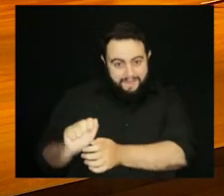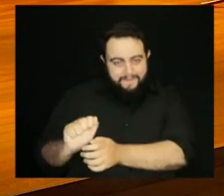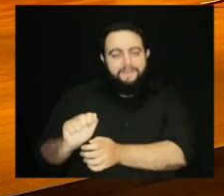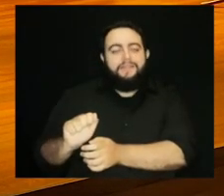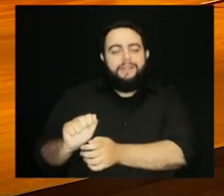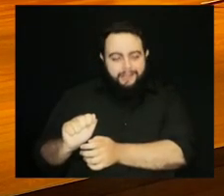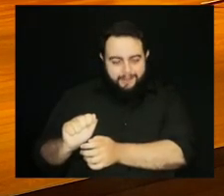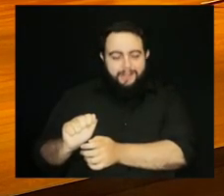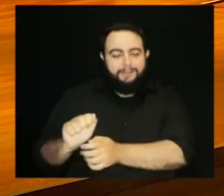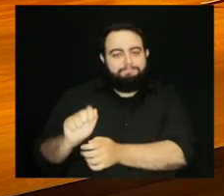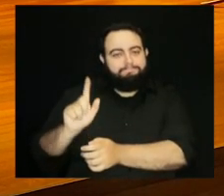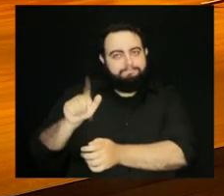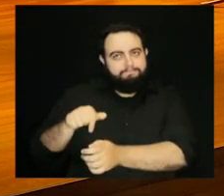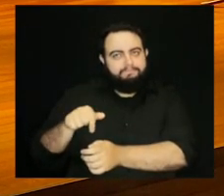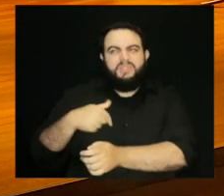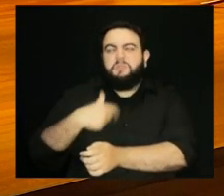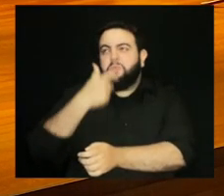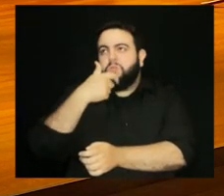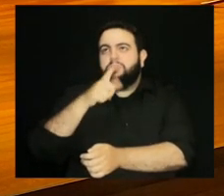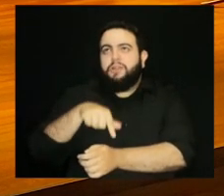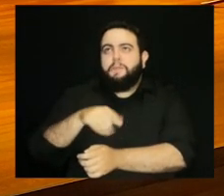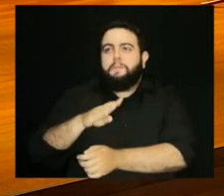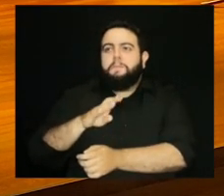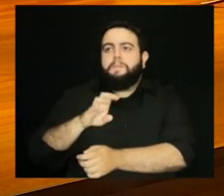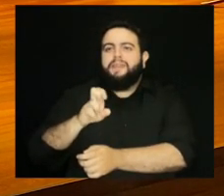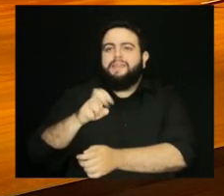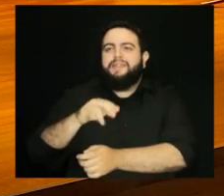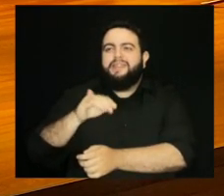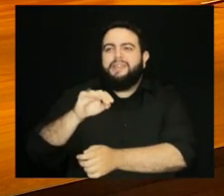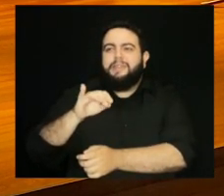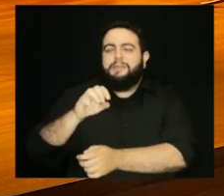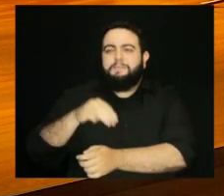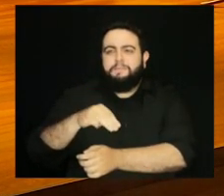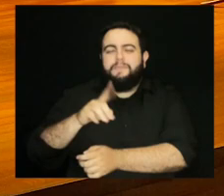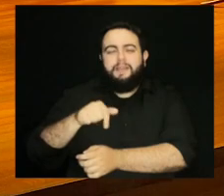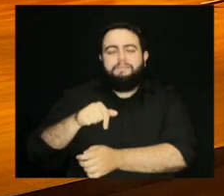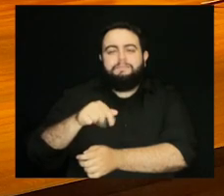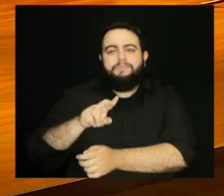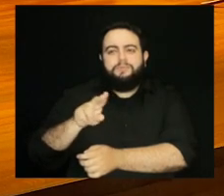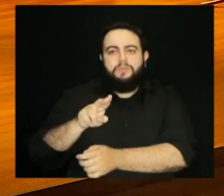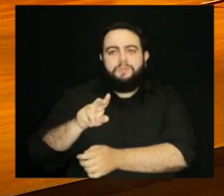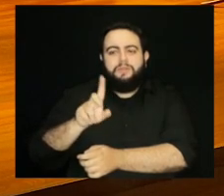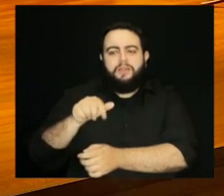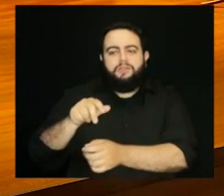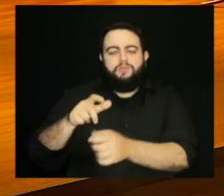que era o príncipem se eu não me engano, do Benin, o príncipe Custódio.